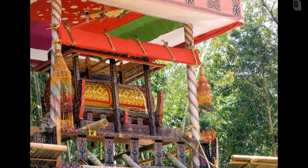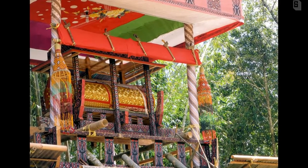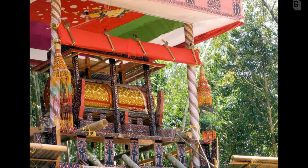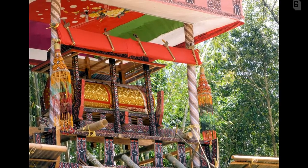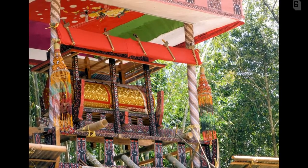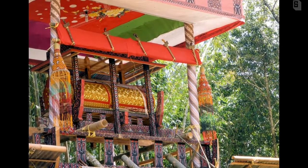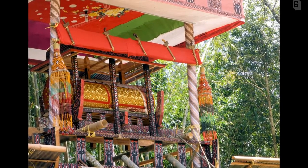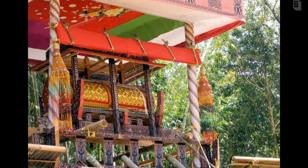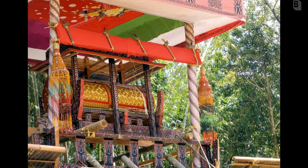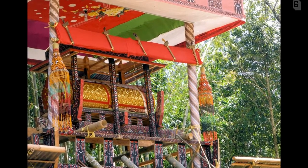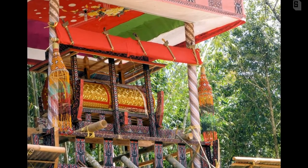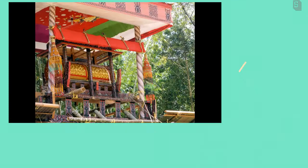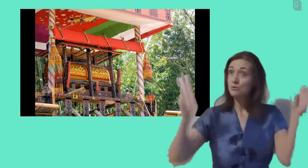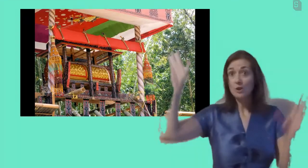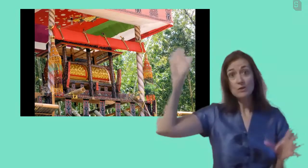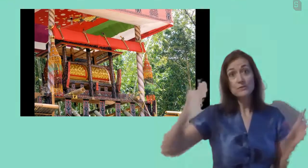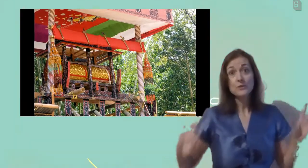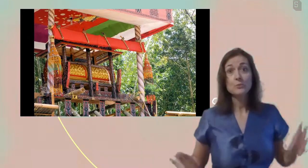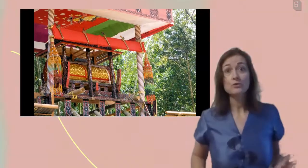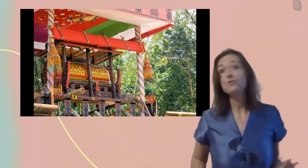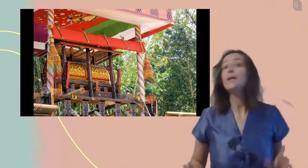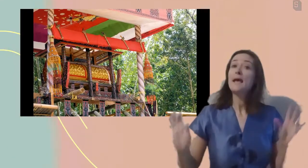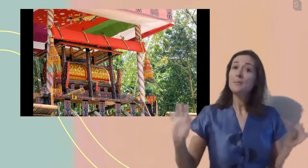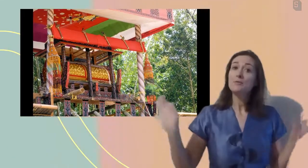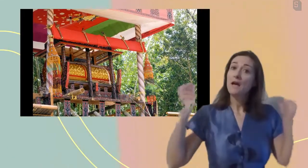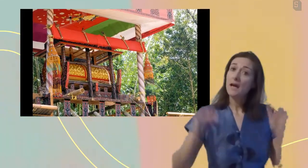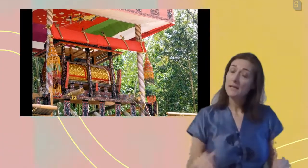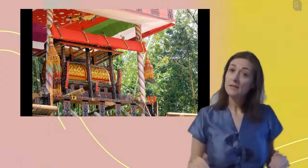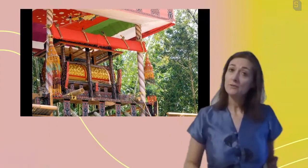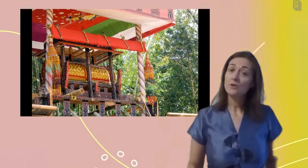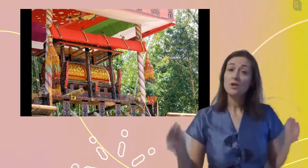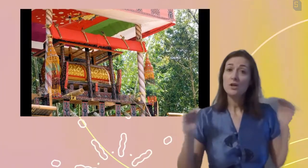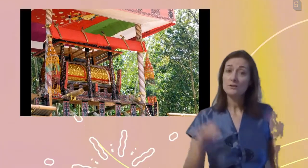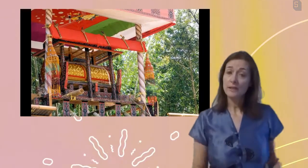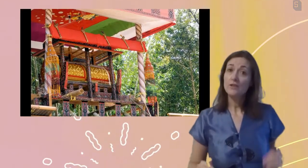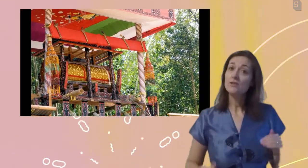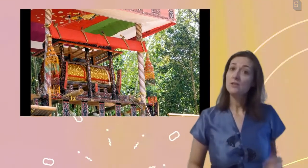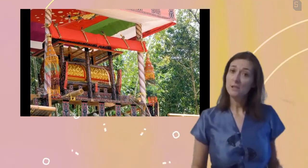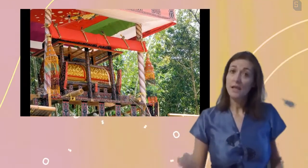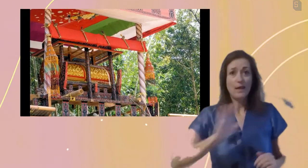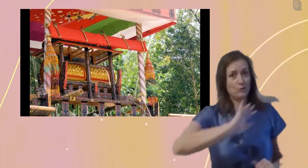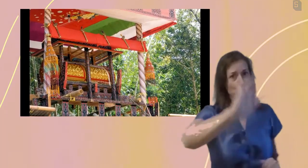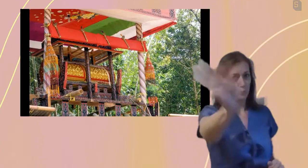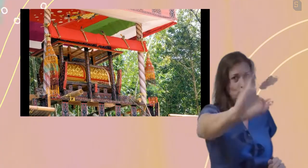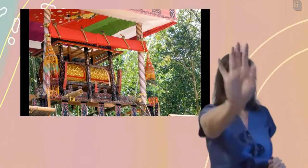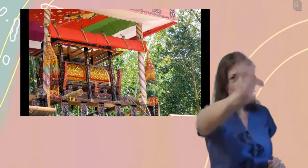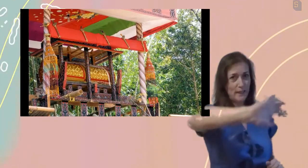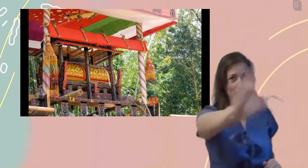bedankt voor het kijken en even wat er andere filmpjes heb je vragen laat vooral achter reacties tot de volgende keer